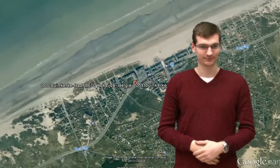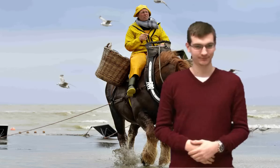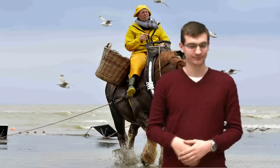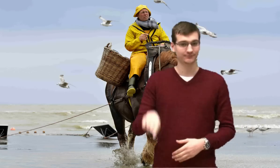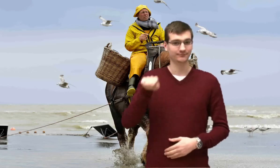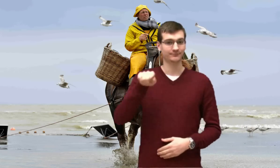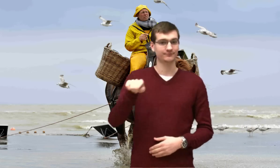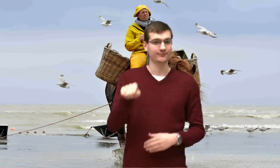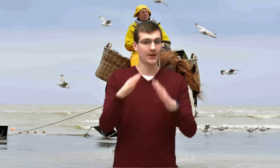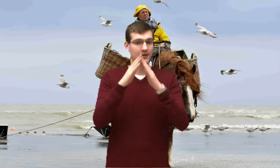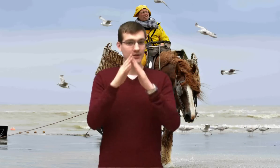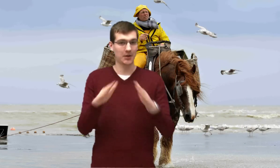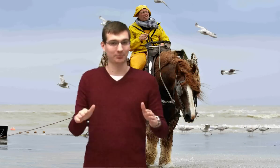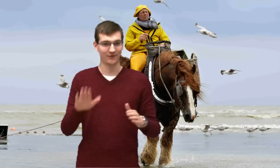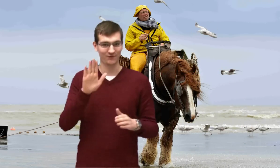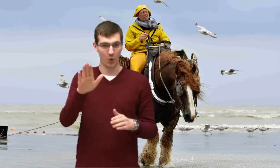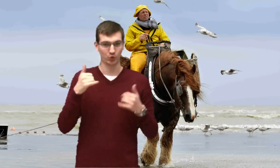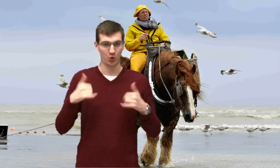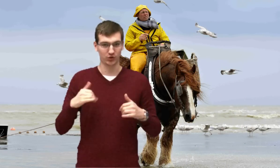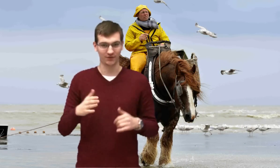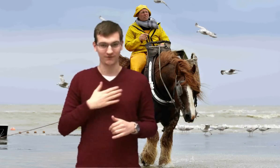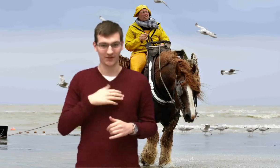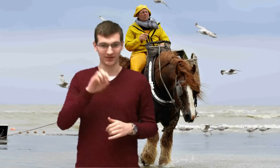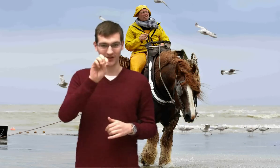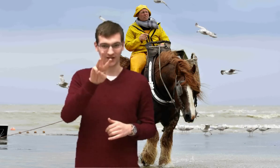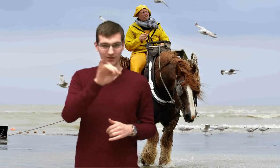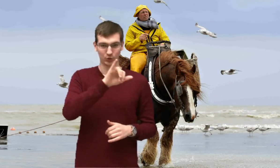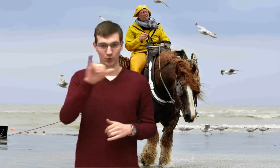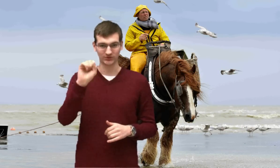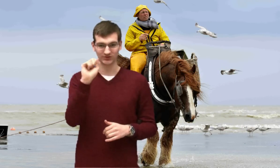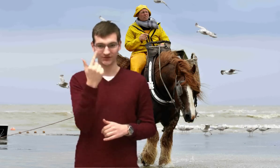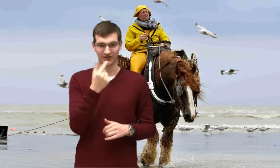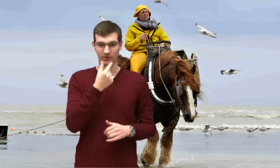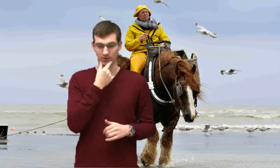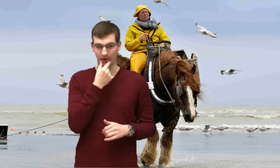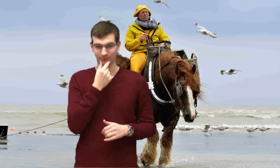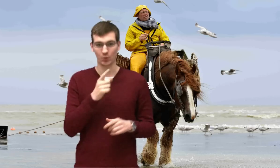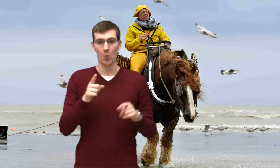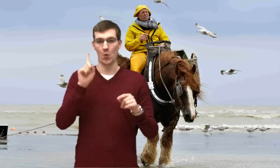Dit kamp is bedoeld voor jongeren van 13 tot en met 17 jaar oud.